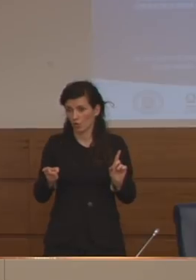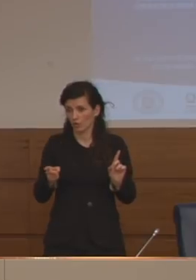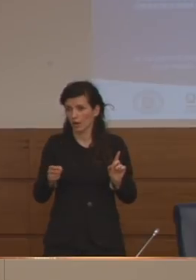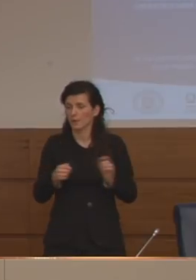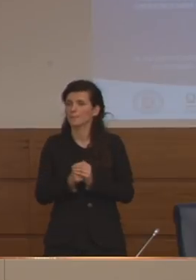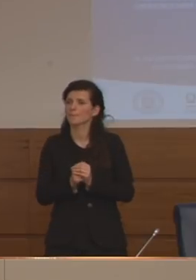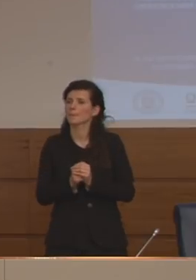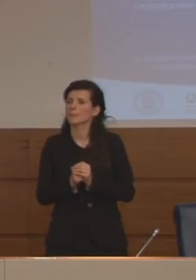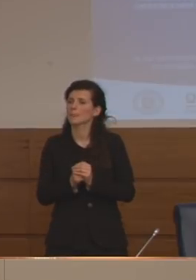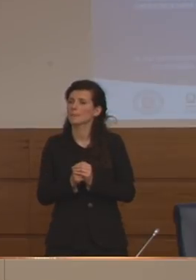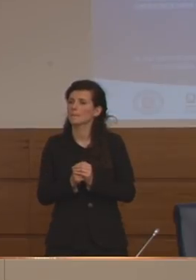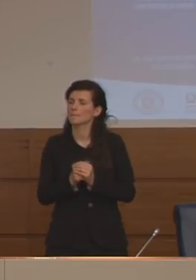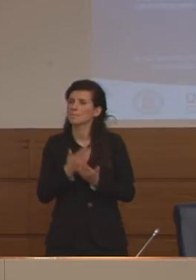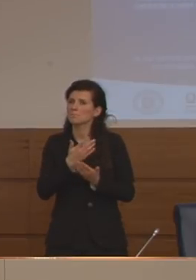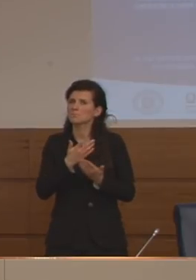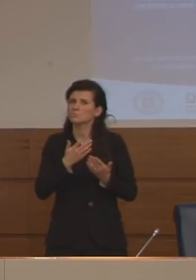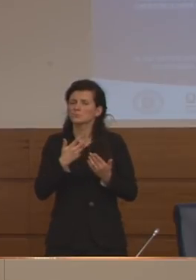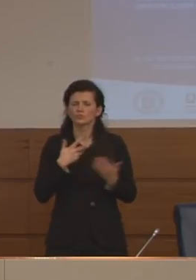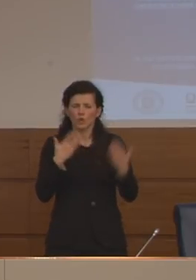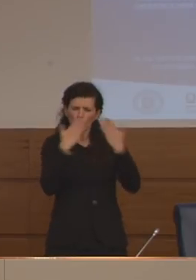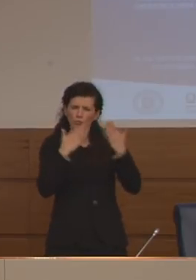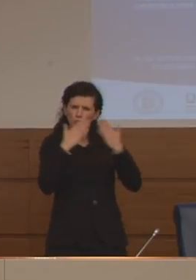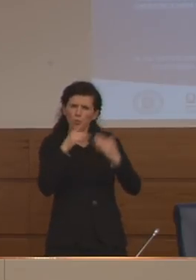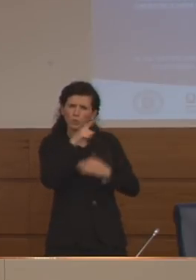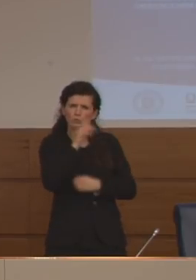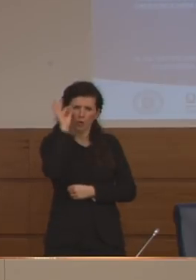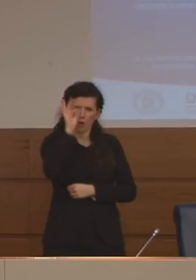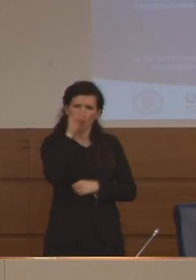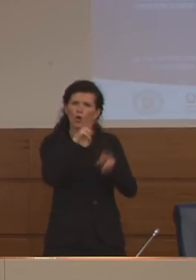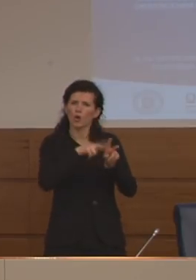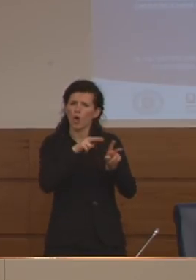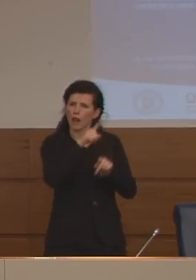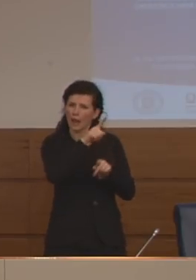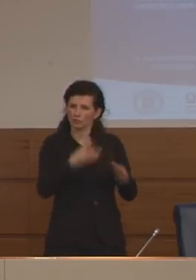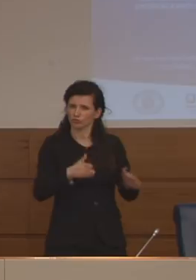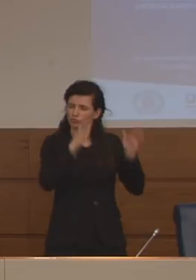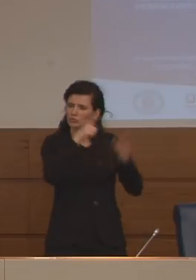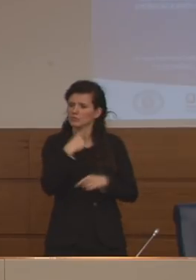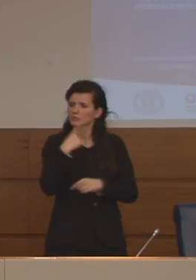di possibili 6 milioni di italiani contagiati. C'è lo stesso Ricciardi che